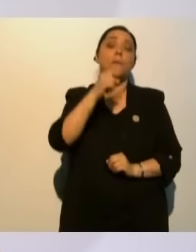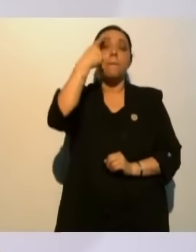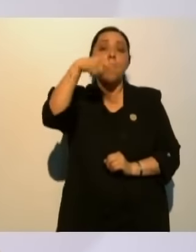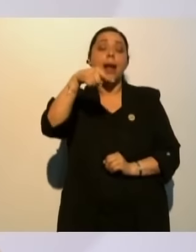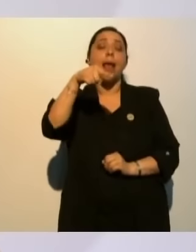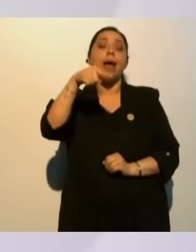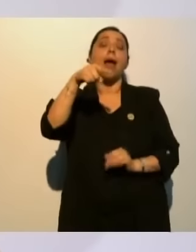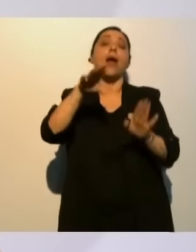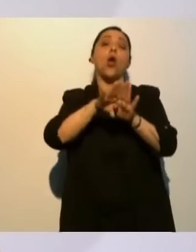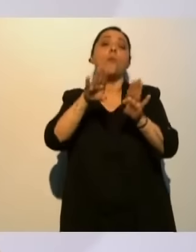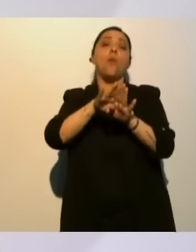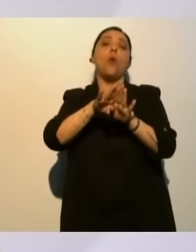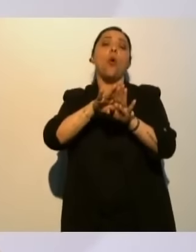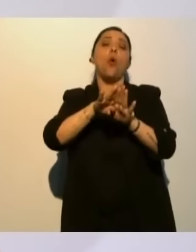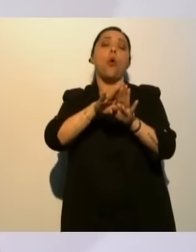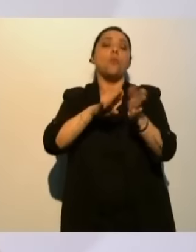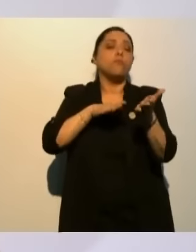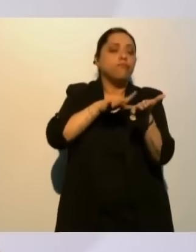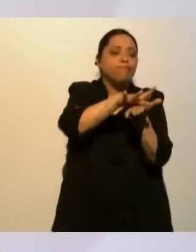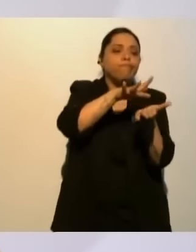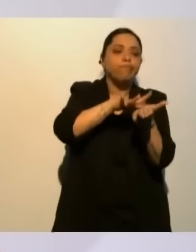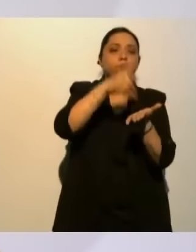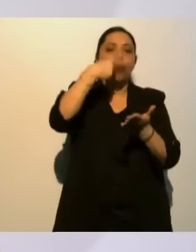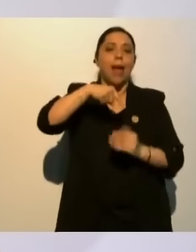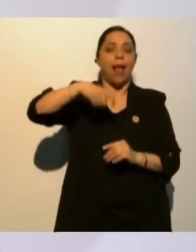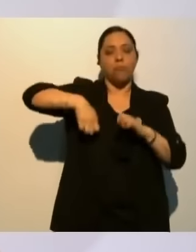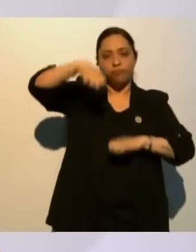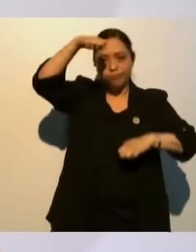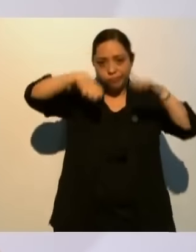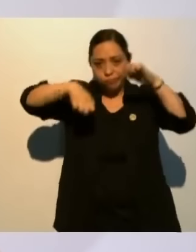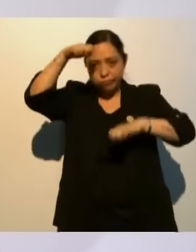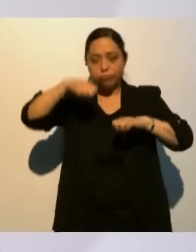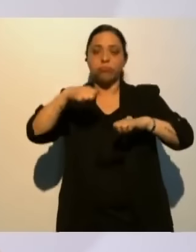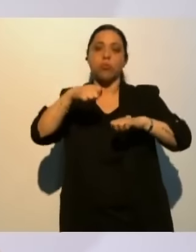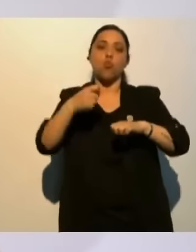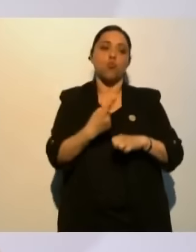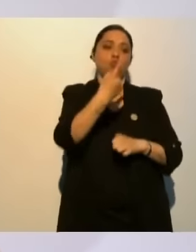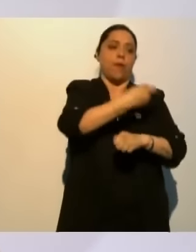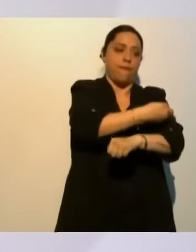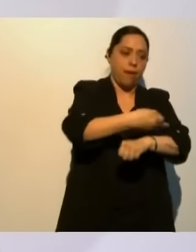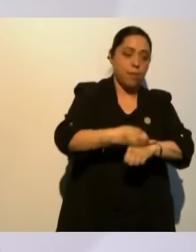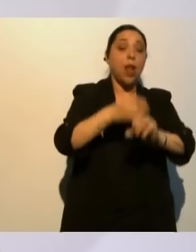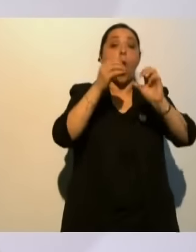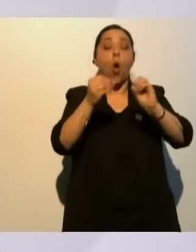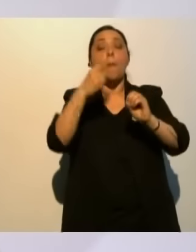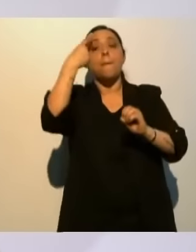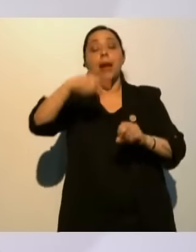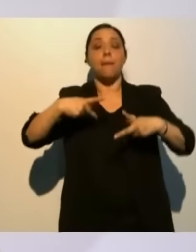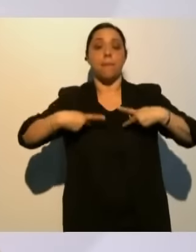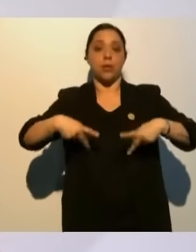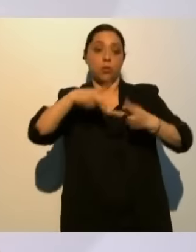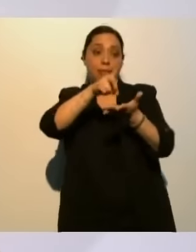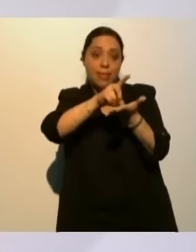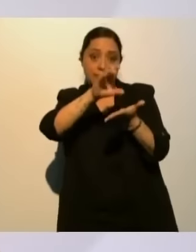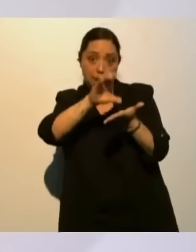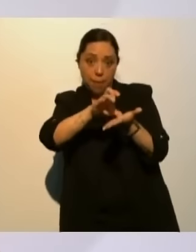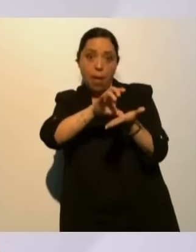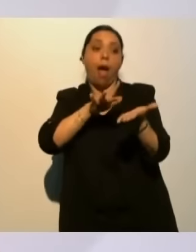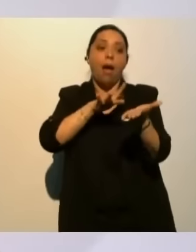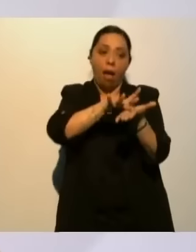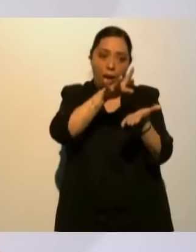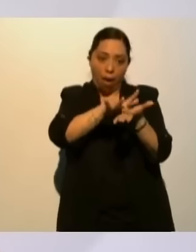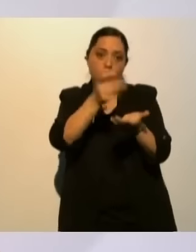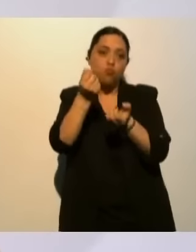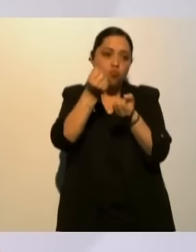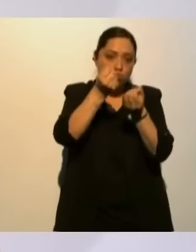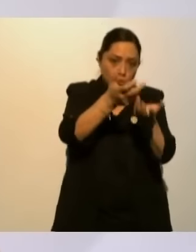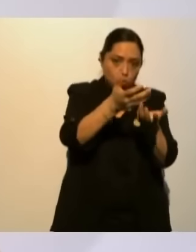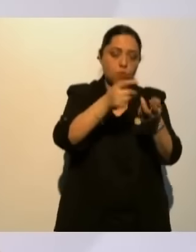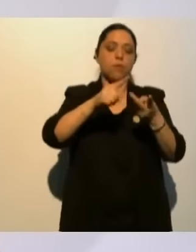adulto mayor o reciben un apoyo para una persona con discapacidad o reciben un apoyo para un joven